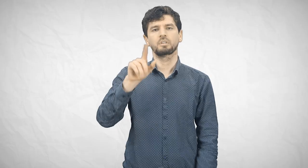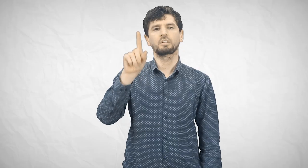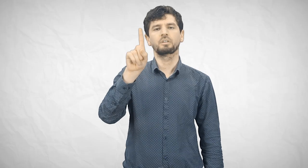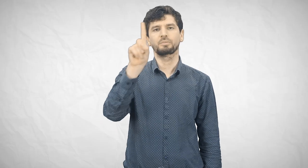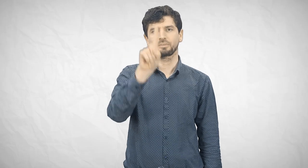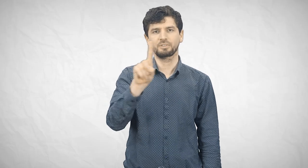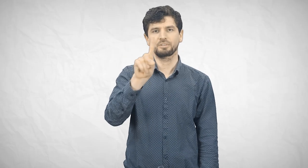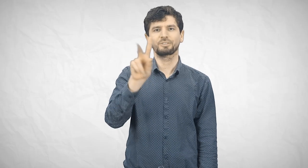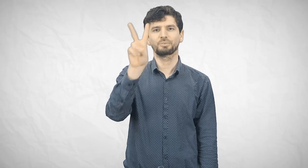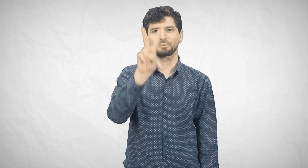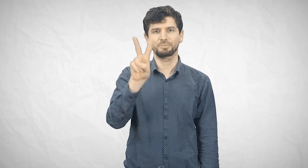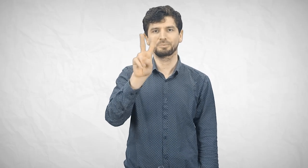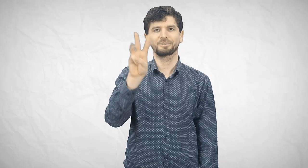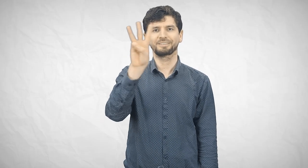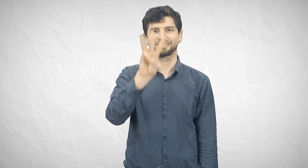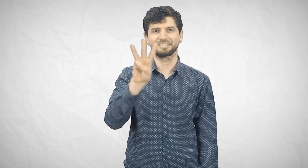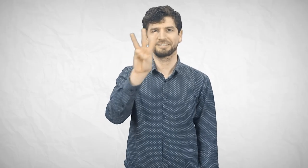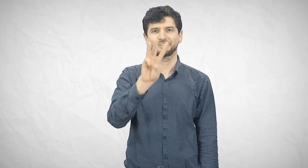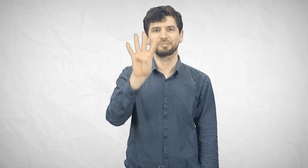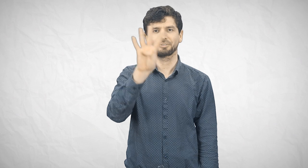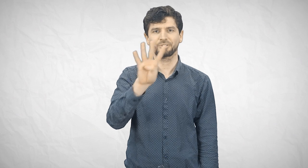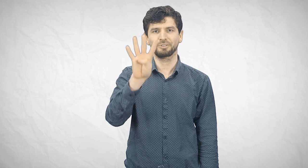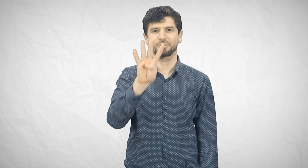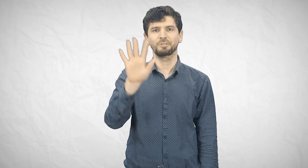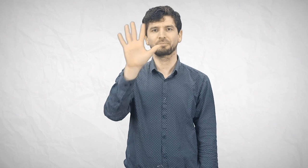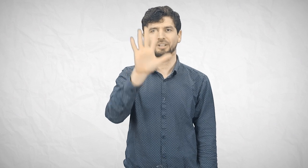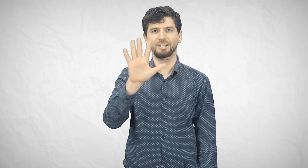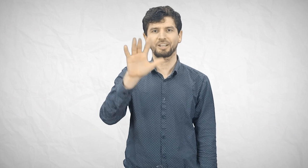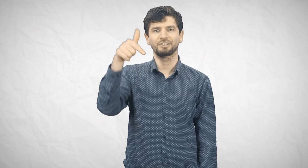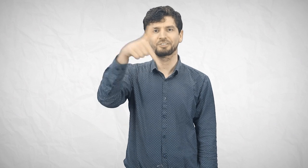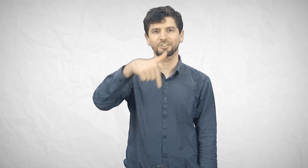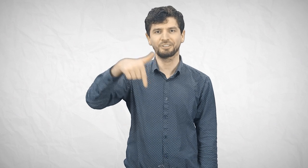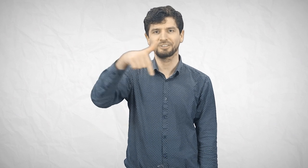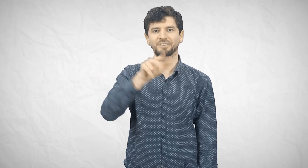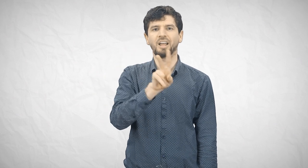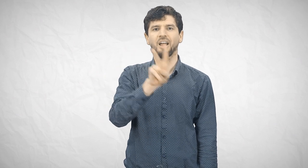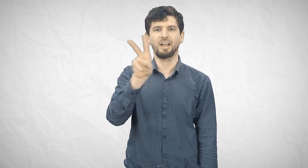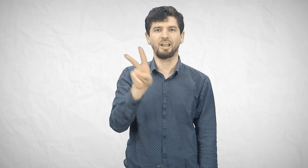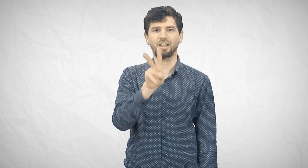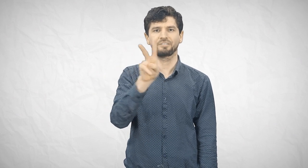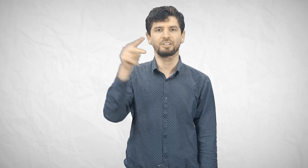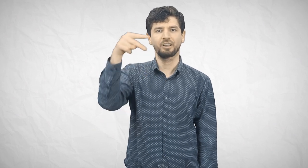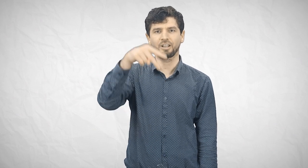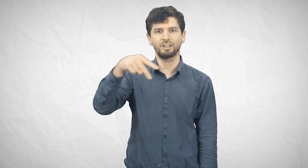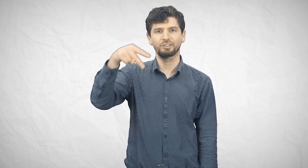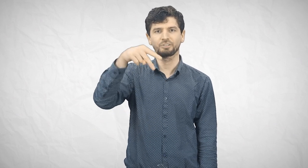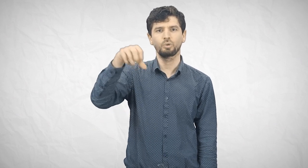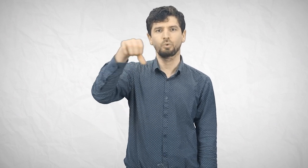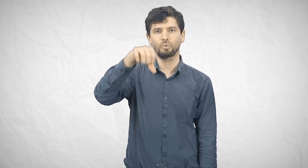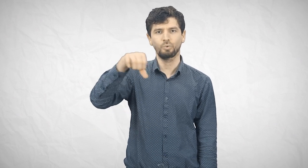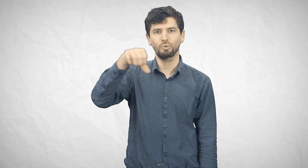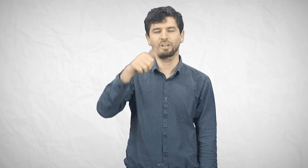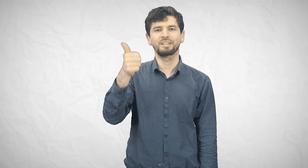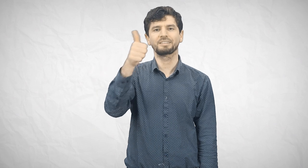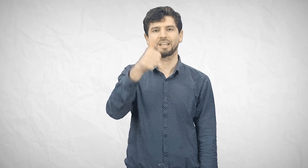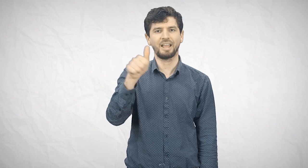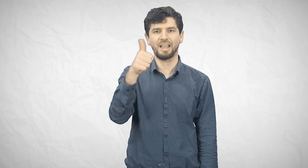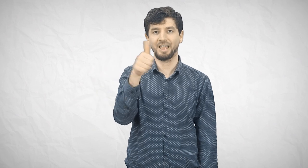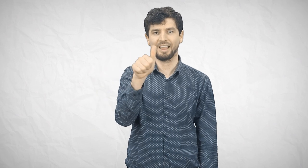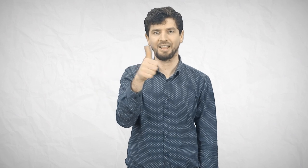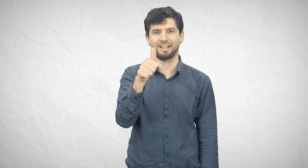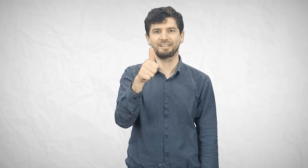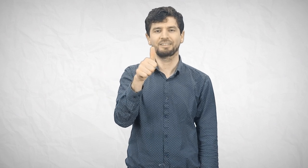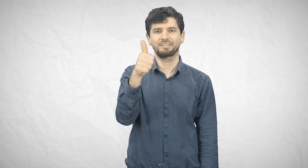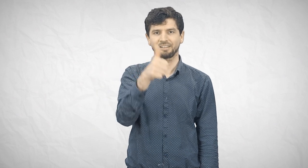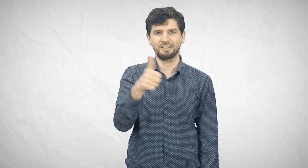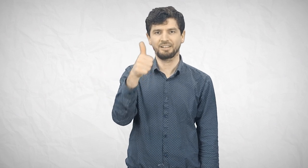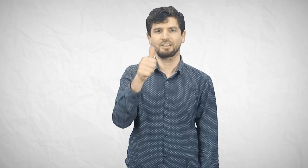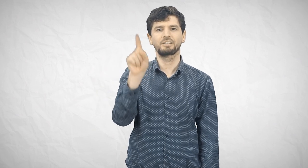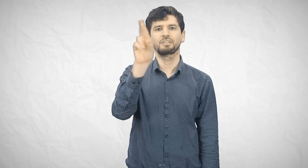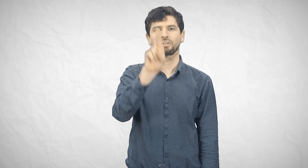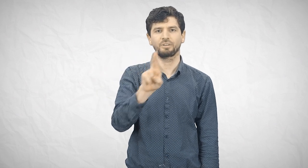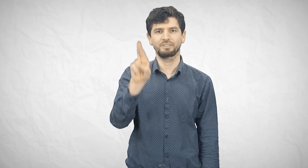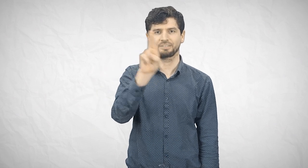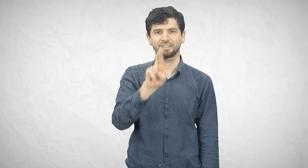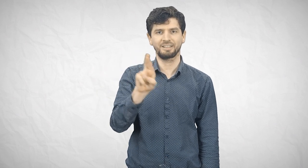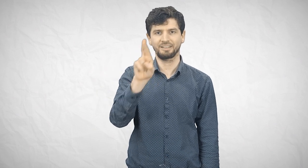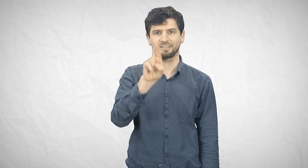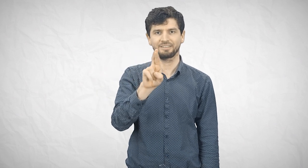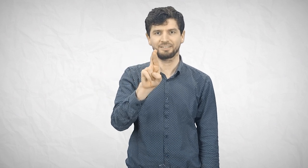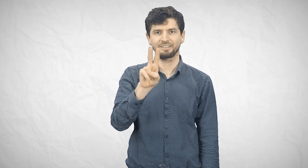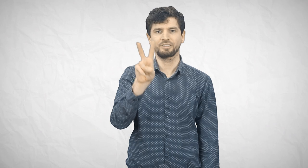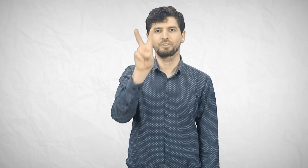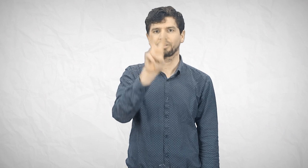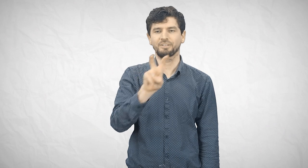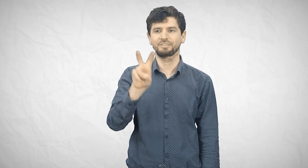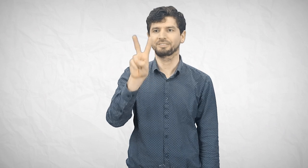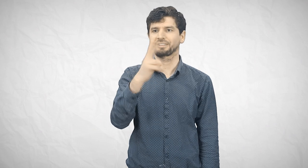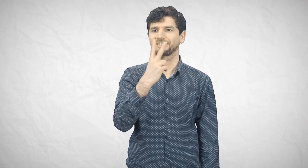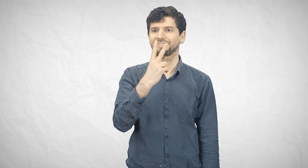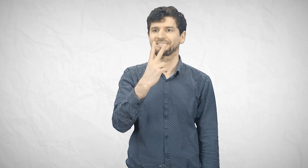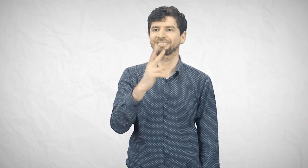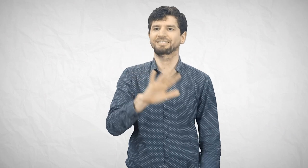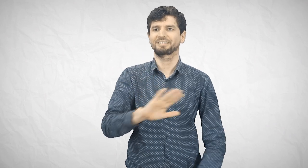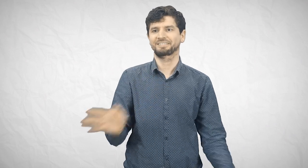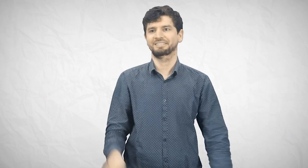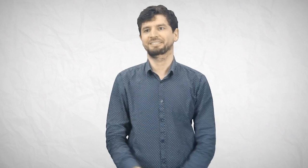Januar, Februar, März, April,Mai, Juni, Juli, August, September, Oktober, November, Dezember